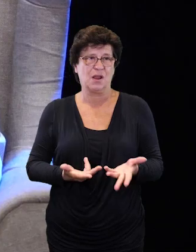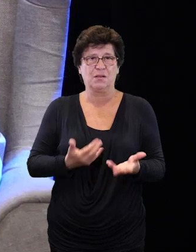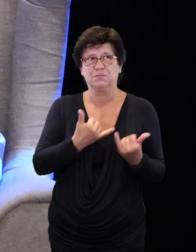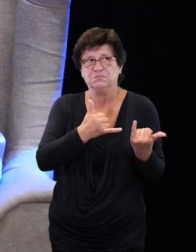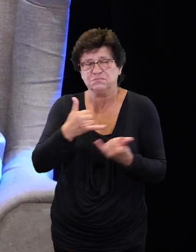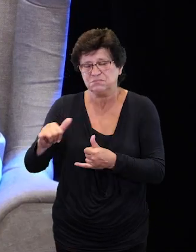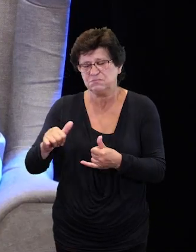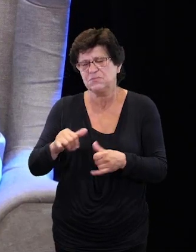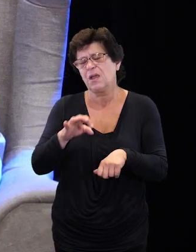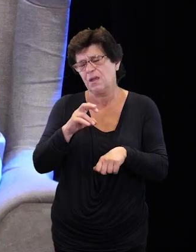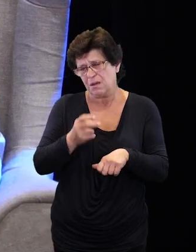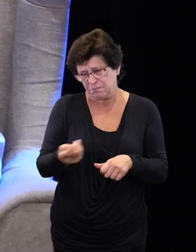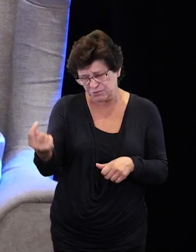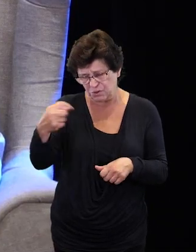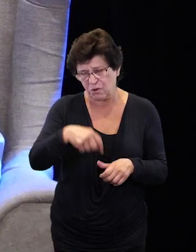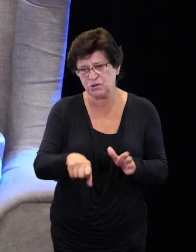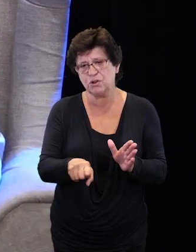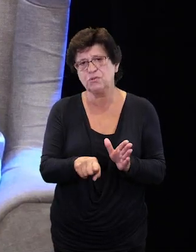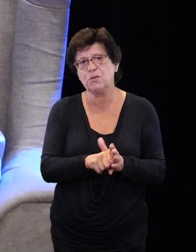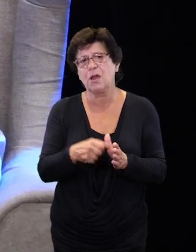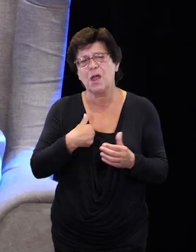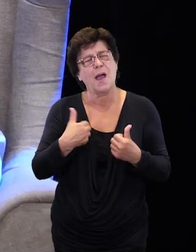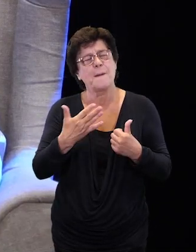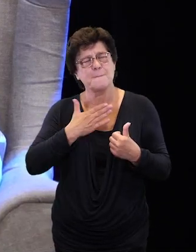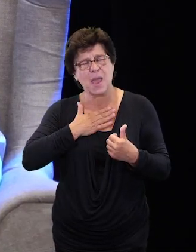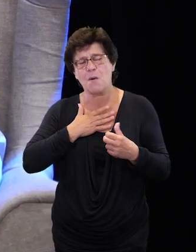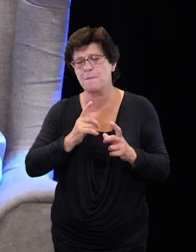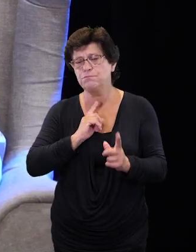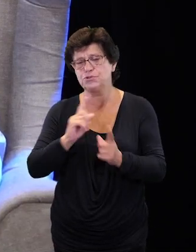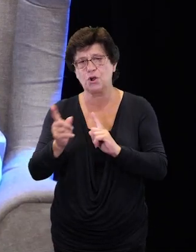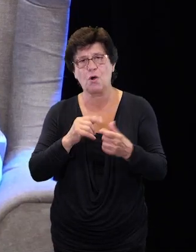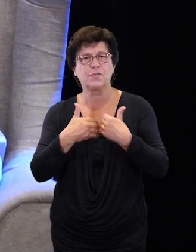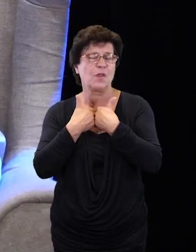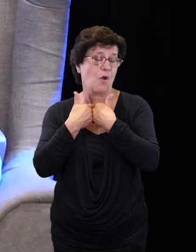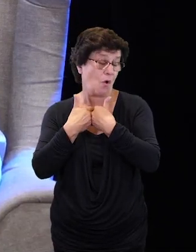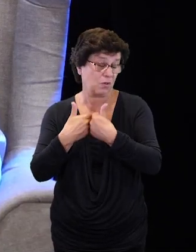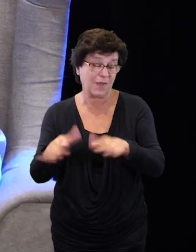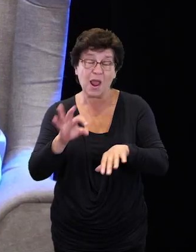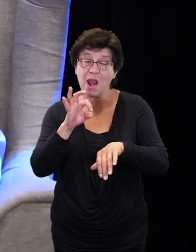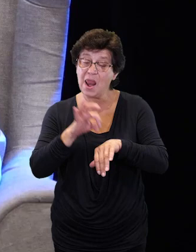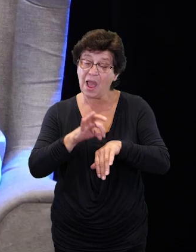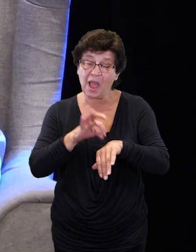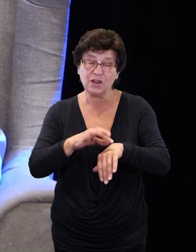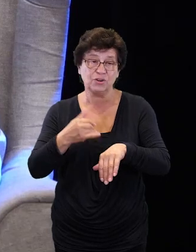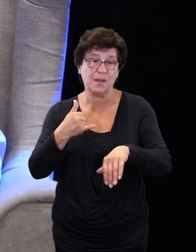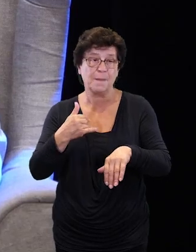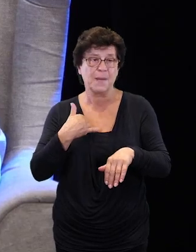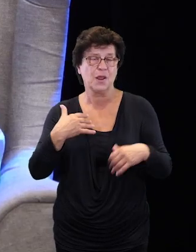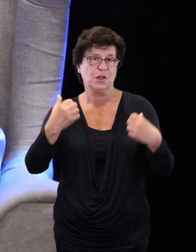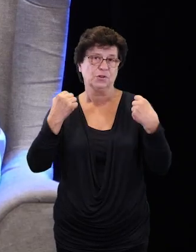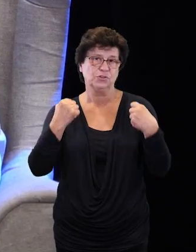Więc jeśli ktoś z lekarzy czuje się na siłach i uważa, że inaczej niż ja, proszę bardzo.